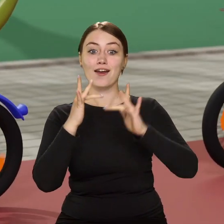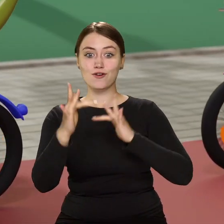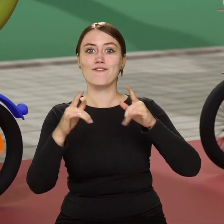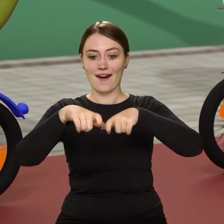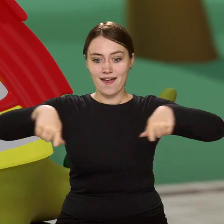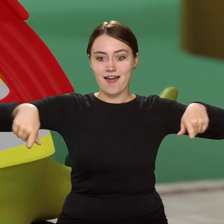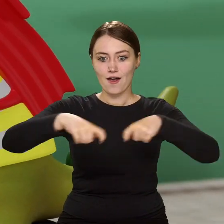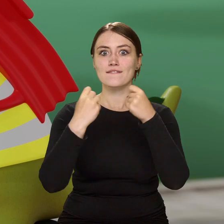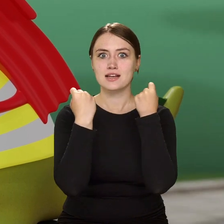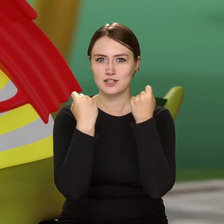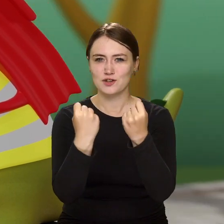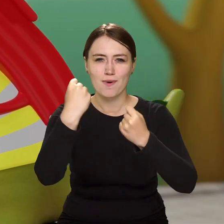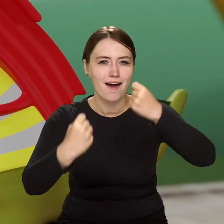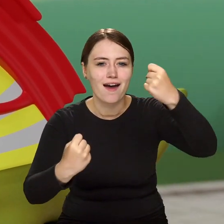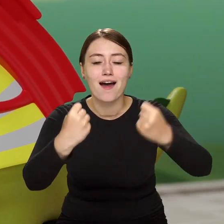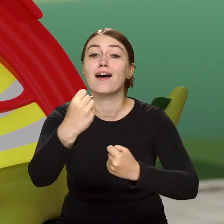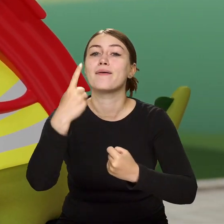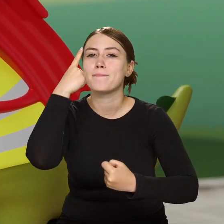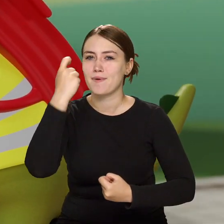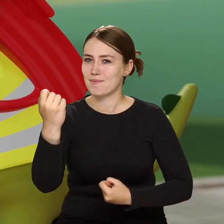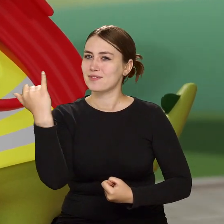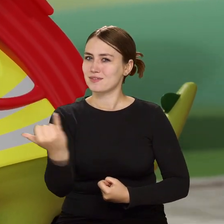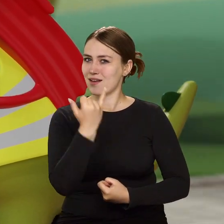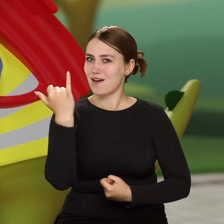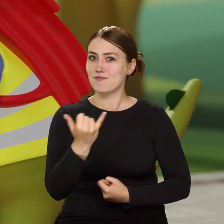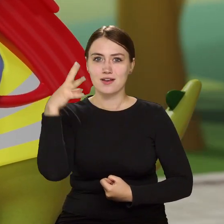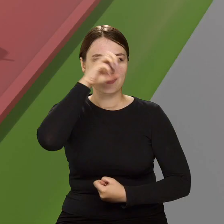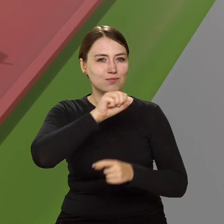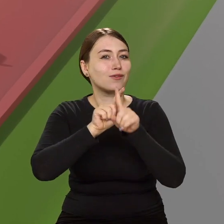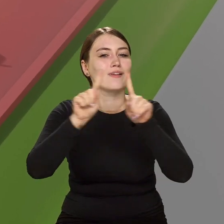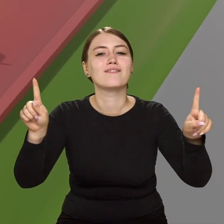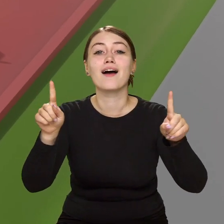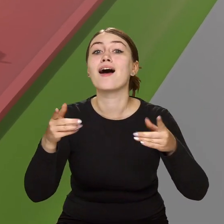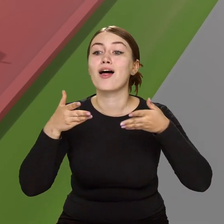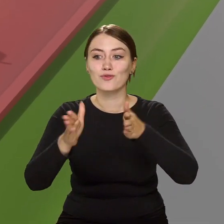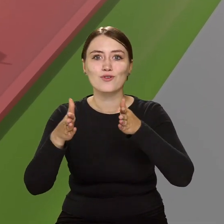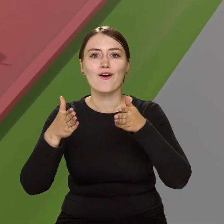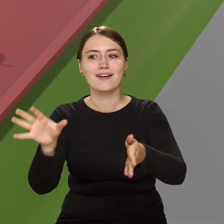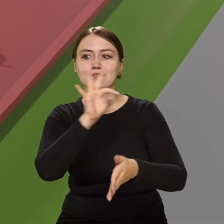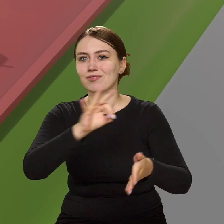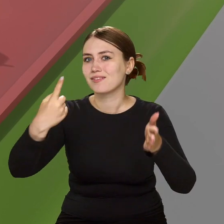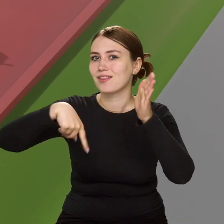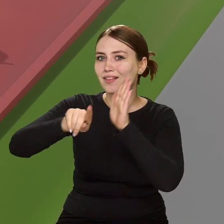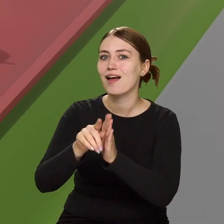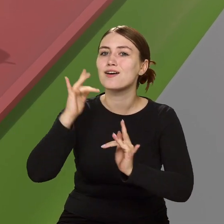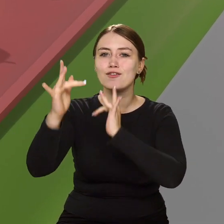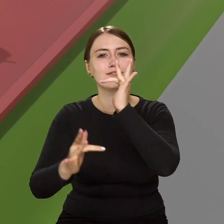A w pamięci miej te słowa, nie zapomnij nigdy o nich, że na drodze dla rowerów, najbezpieczniej jest każdemu,